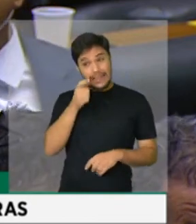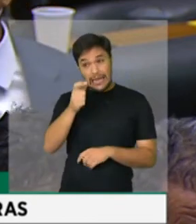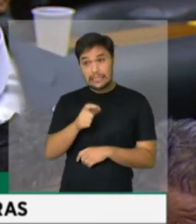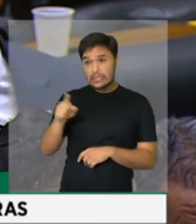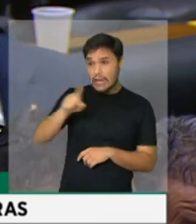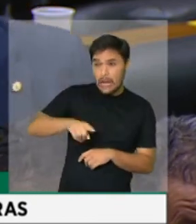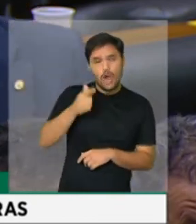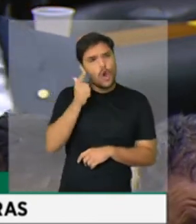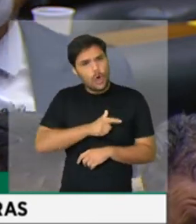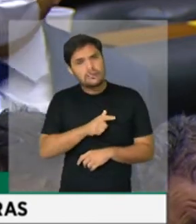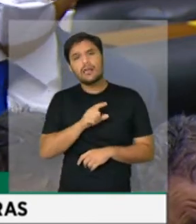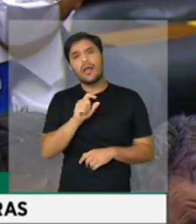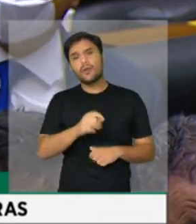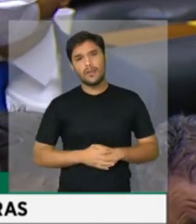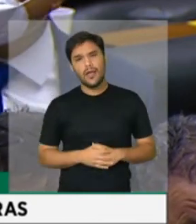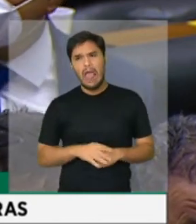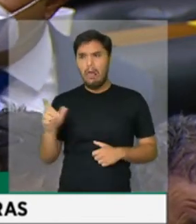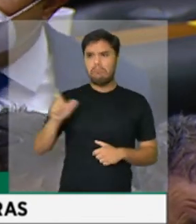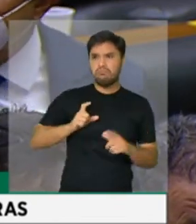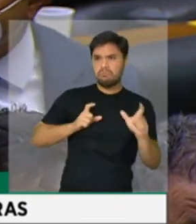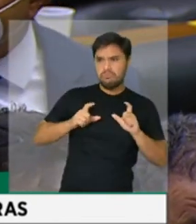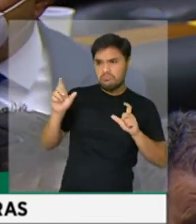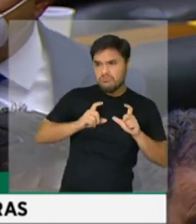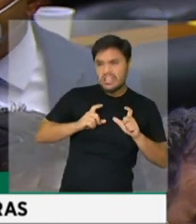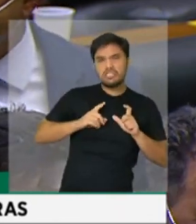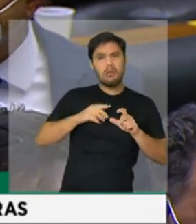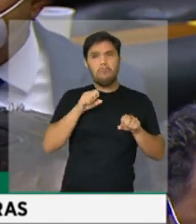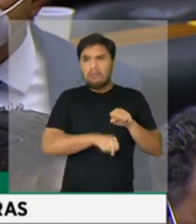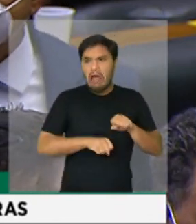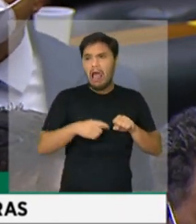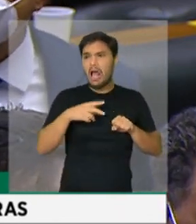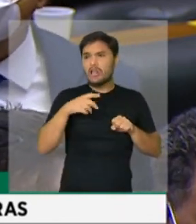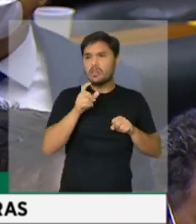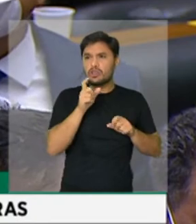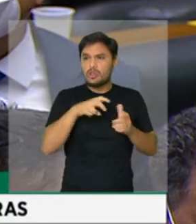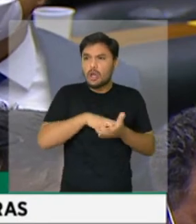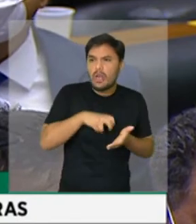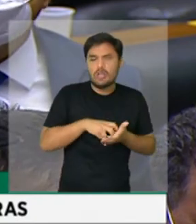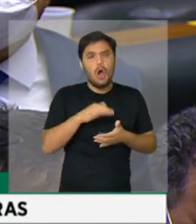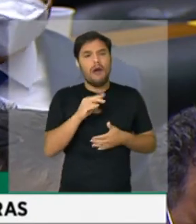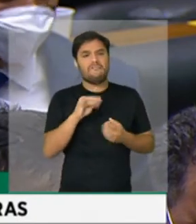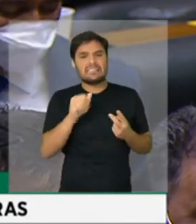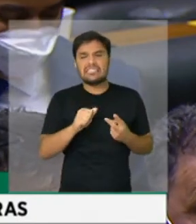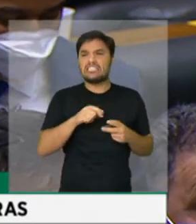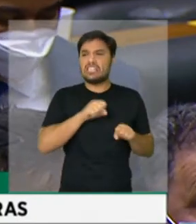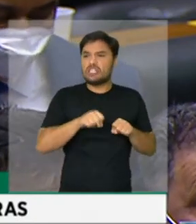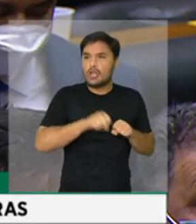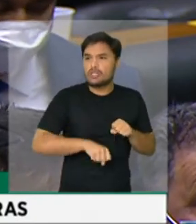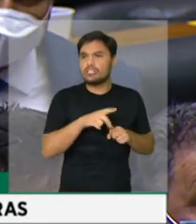CONFLITO TAMBÉM, E NÃO... -- [DEPUTADO]: ESSE É GRANDE PROBLEMA, SENHOR PRESIDENTE, TANTO AQUI QUANTO NAS COMISSÕES. PORQUE NAS COMISSÕES ELES TENTAM QUERER